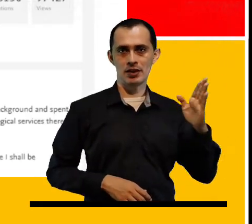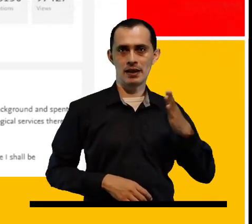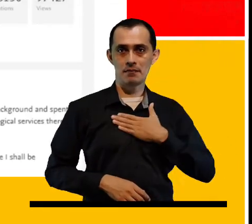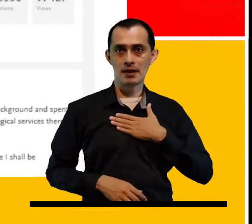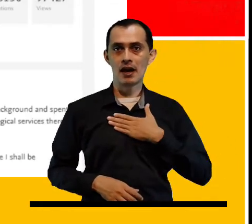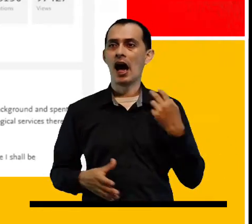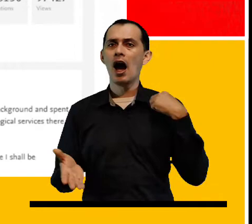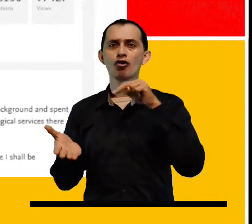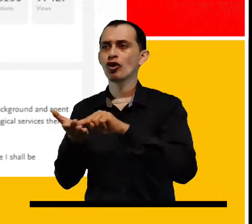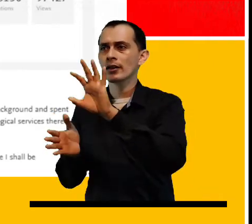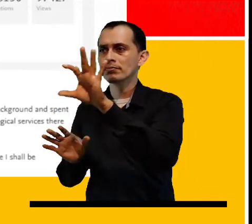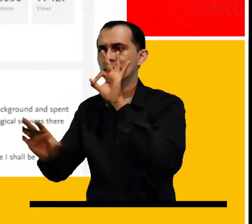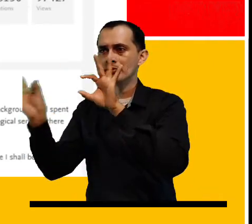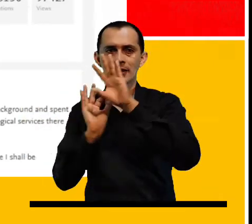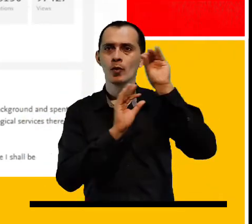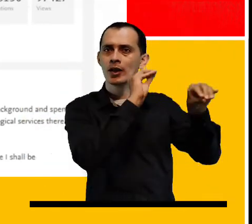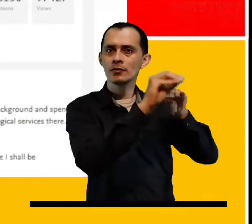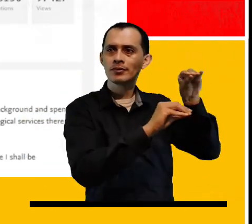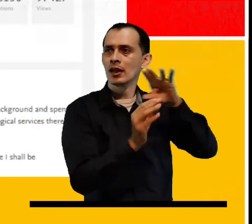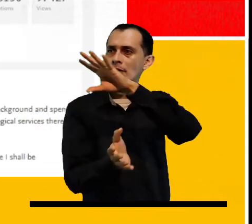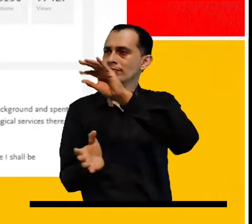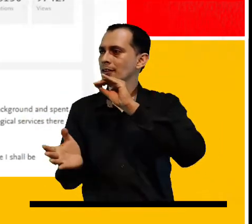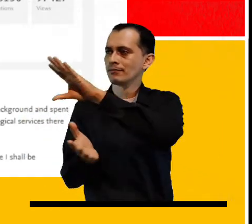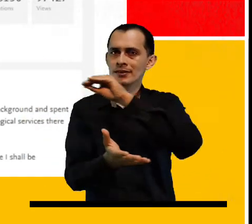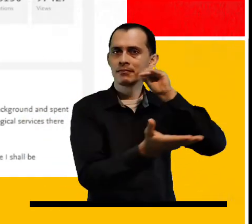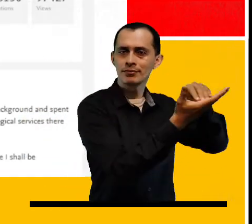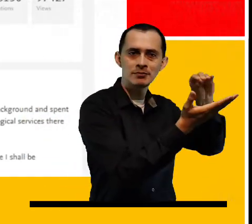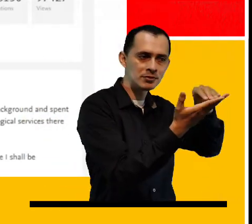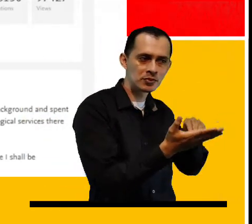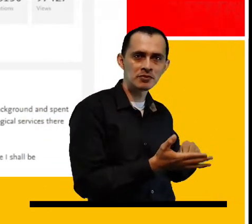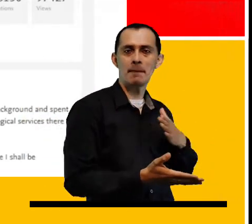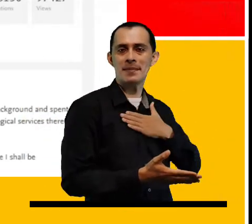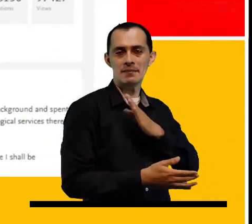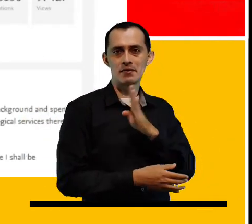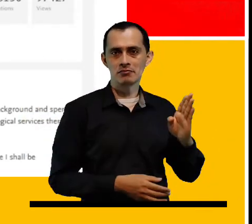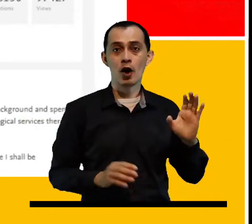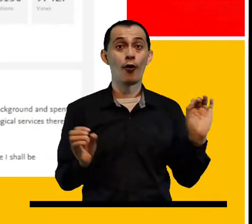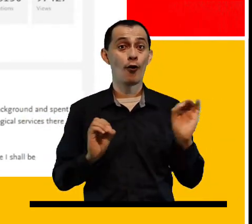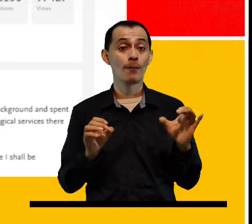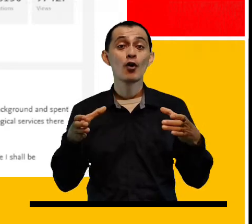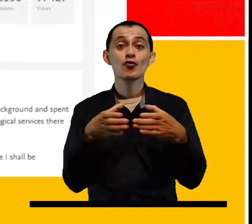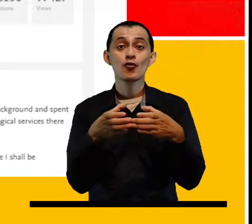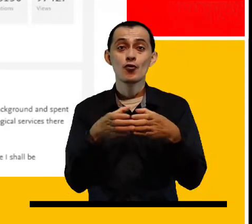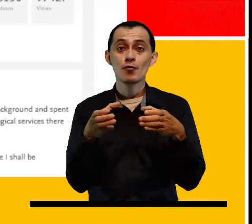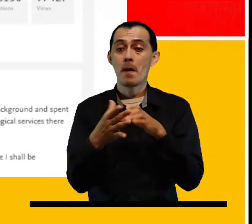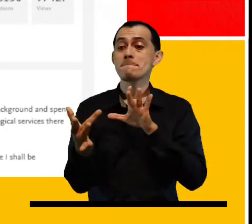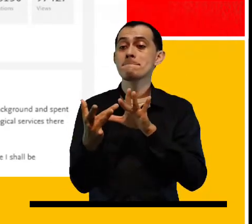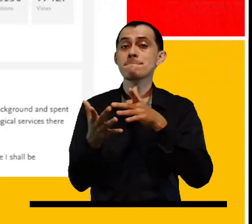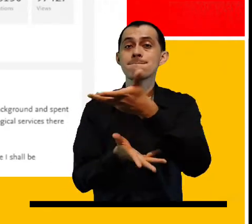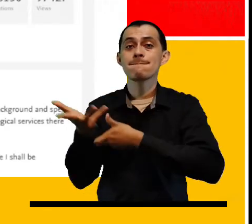además pueden crear grupos donde podrán compartir sus referencias con personas seleccionadas, además